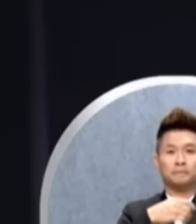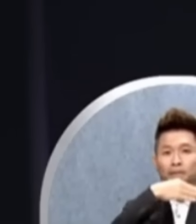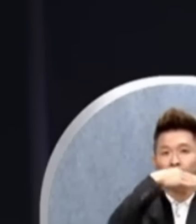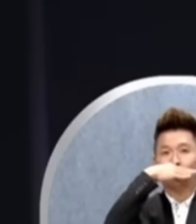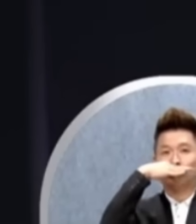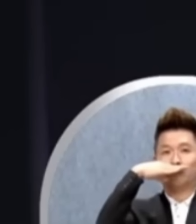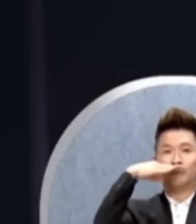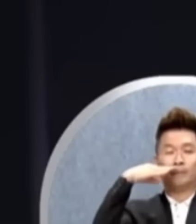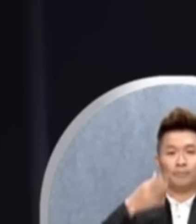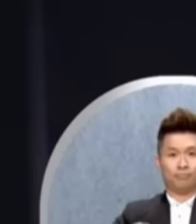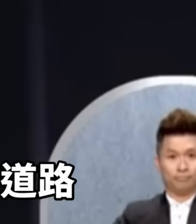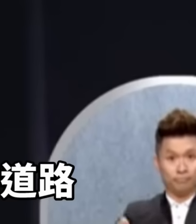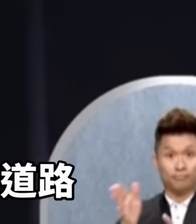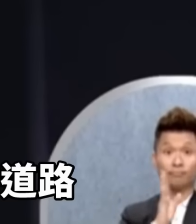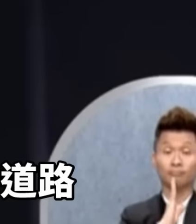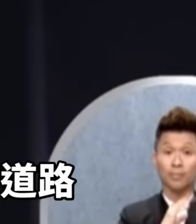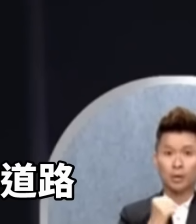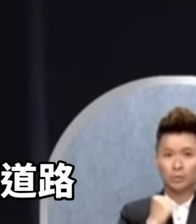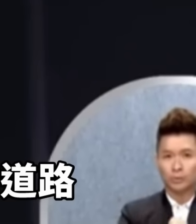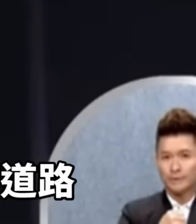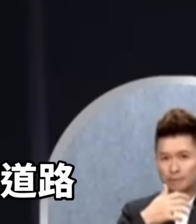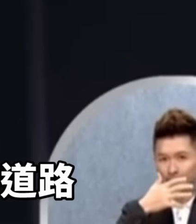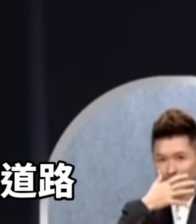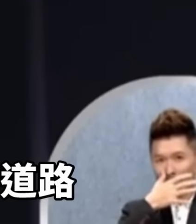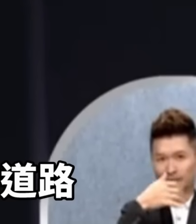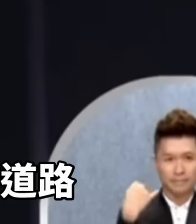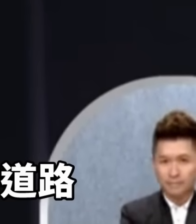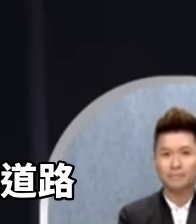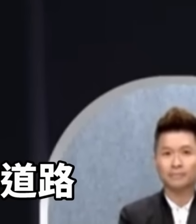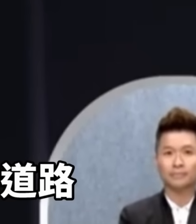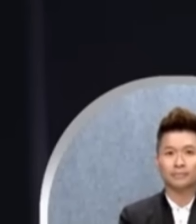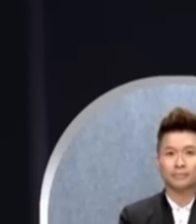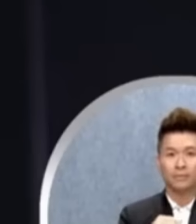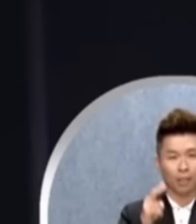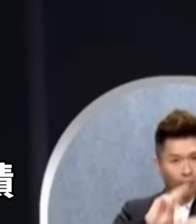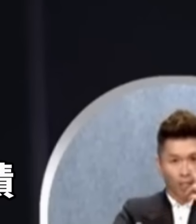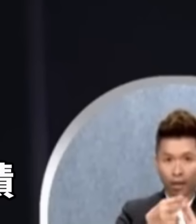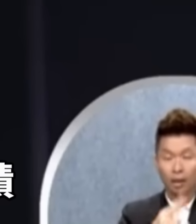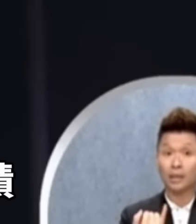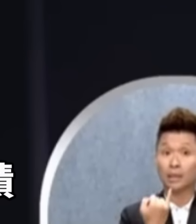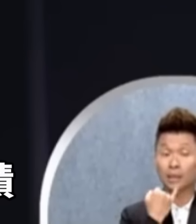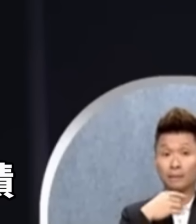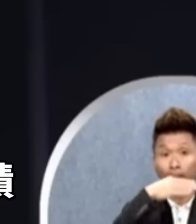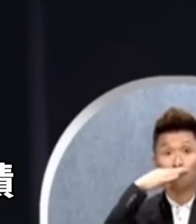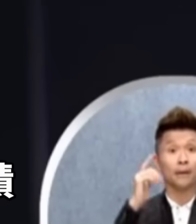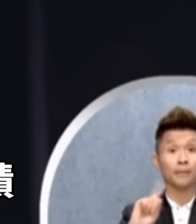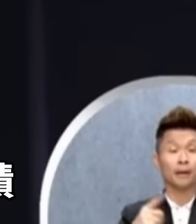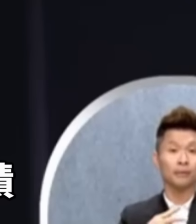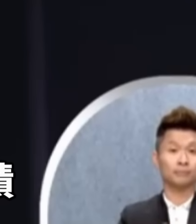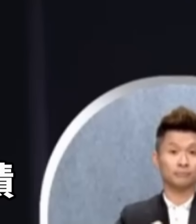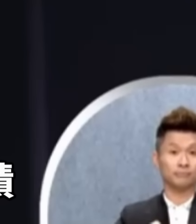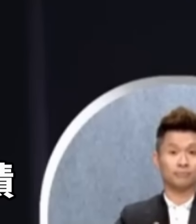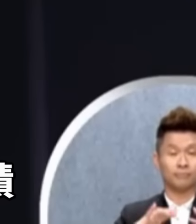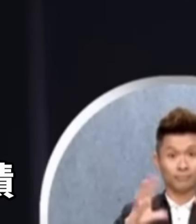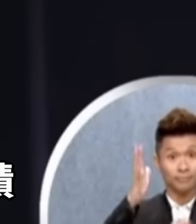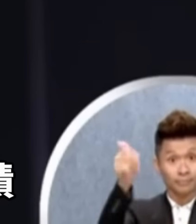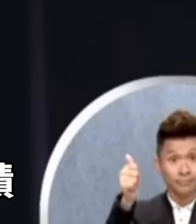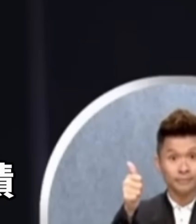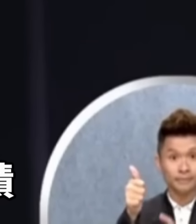選一條高貴的道路 也可以做得很齷齪 走一條路骯髒的道路 什麼叫高貴蔡英文蔡總統用政績